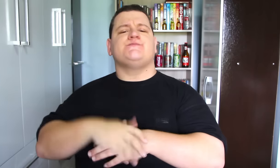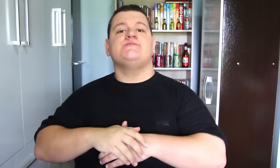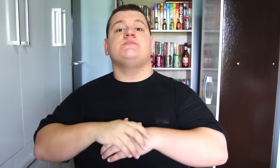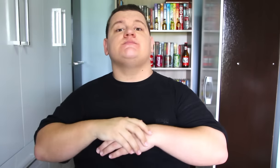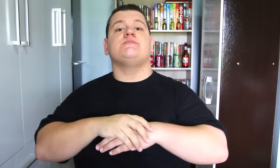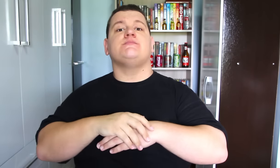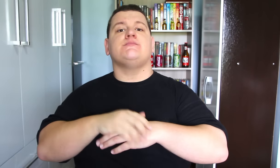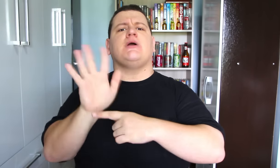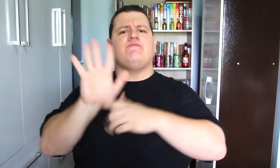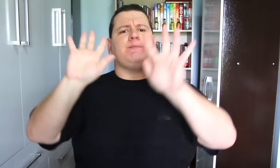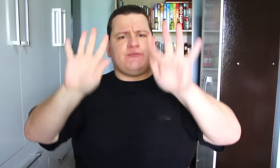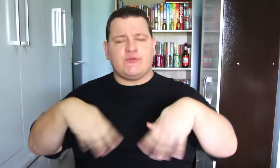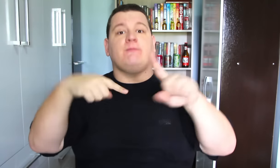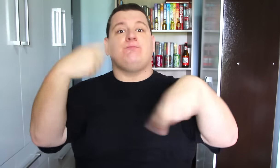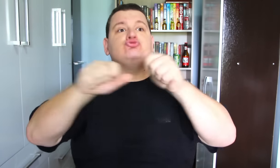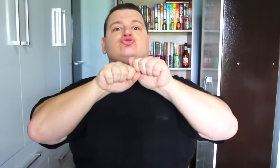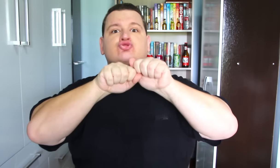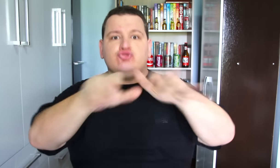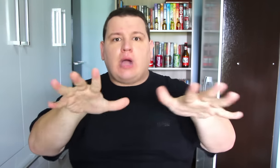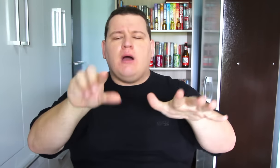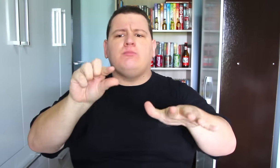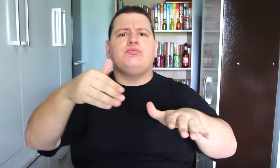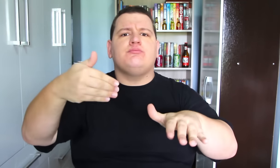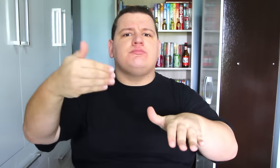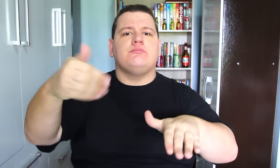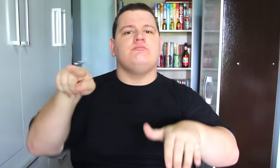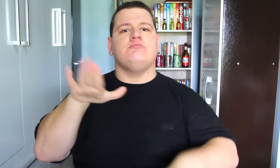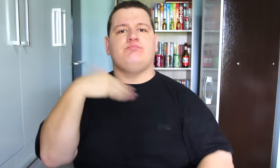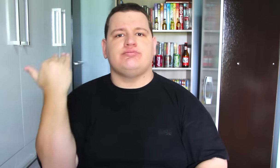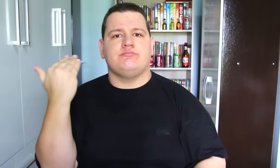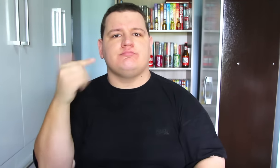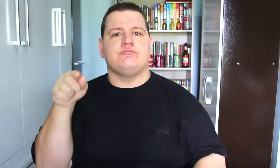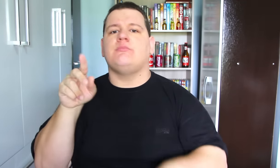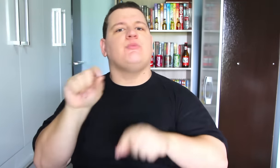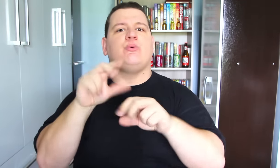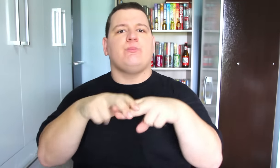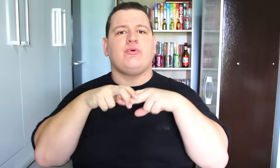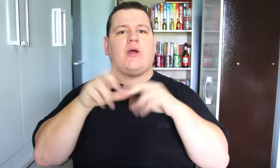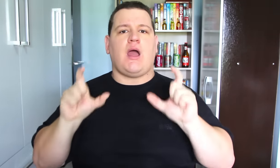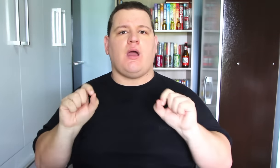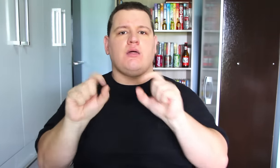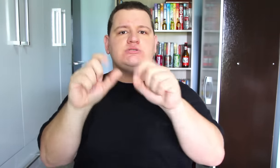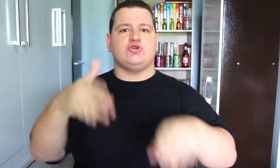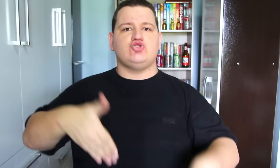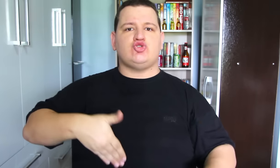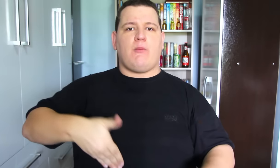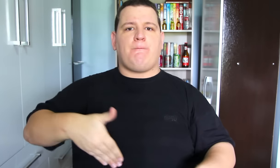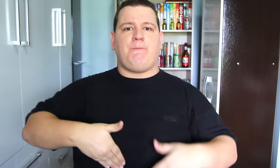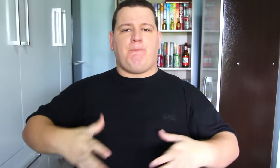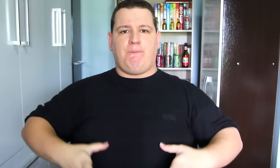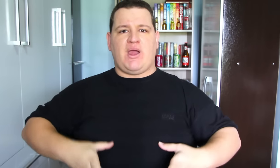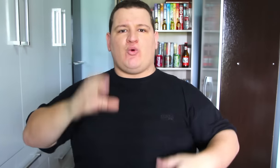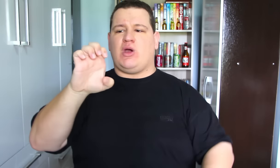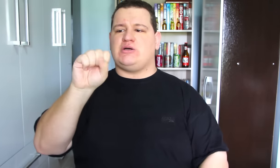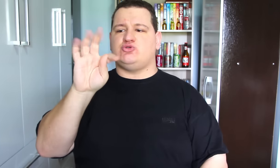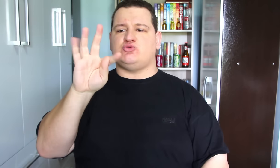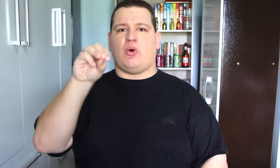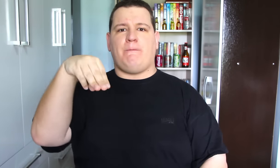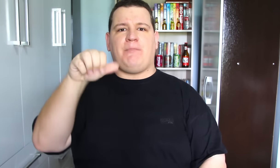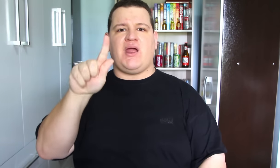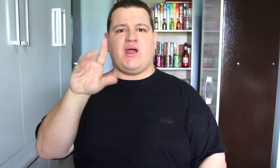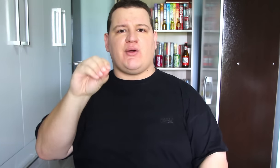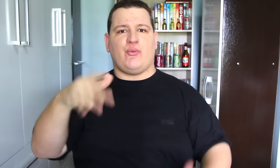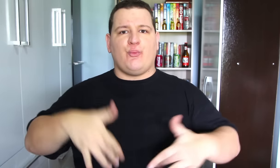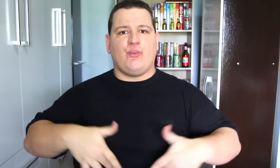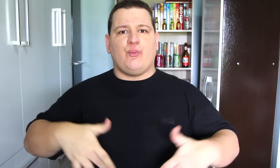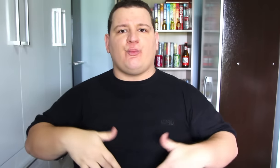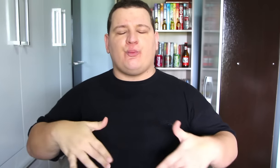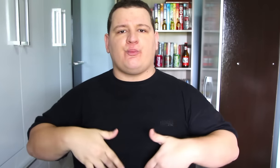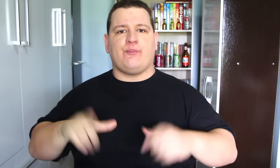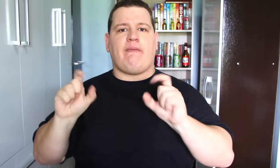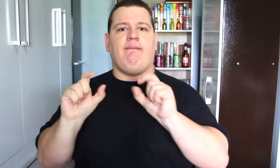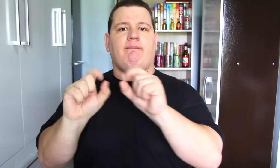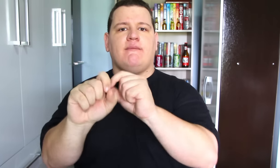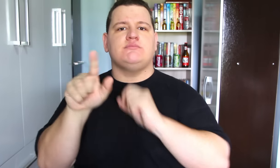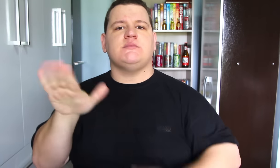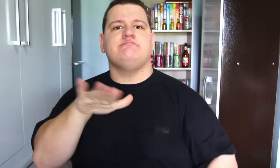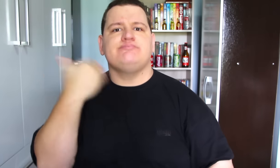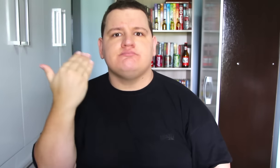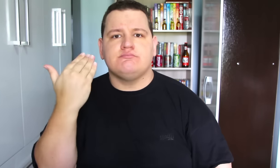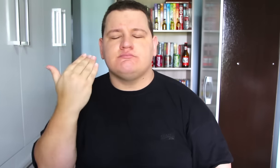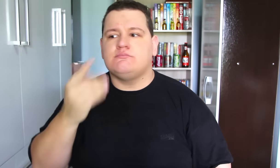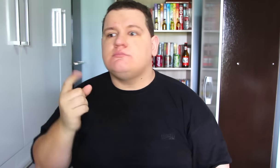o filme já foi lançado, um pouco mais tarde, morreu de câncer do estomago.